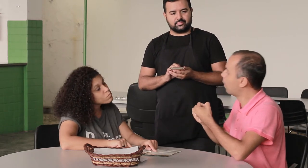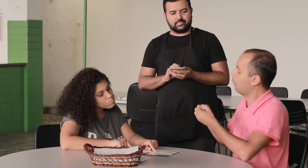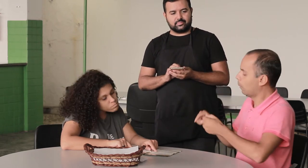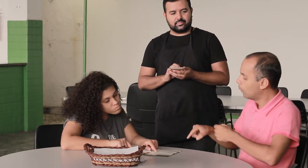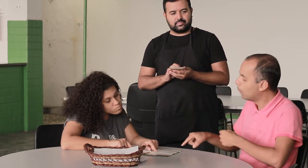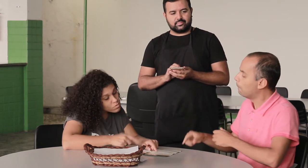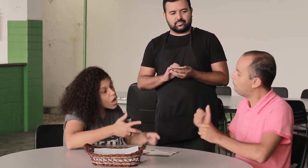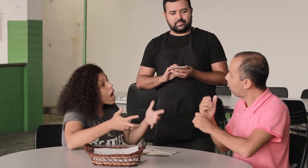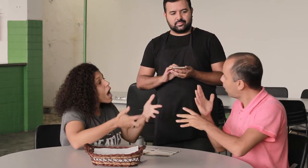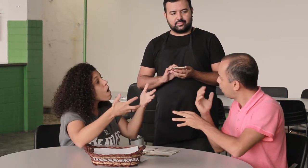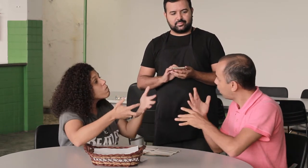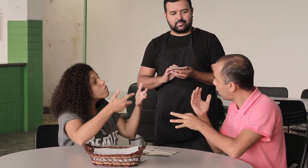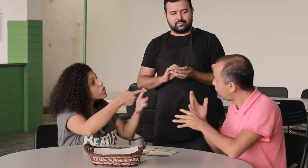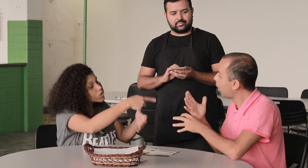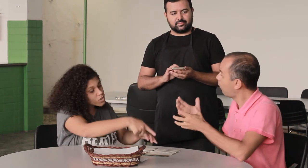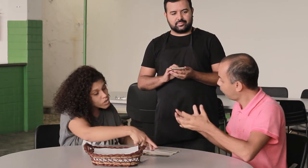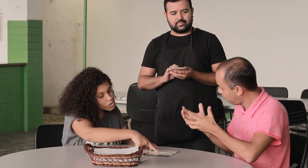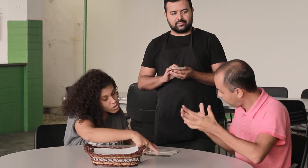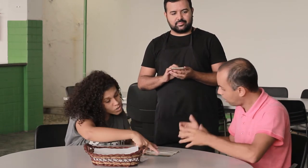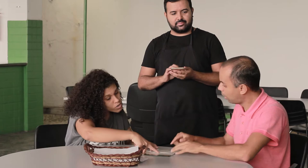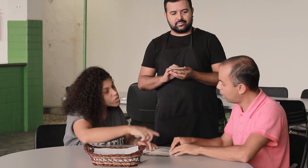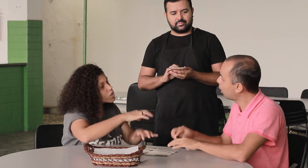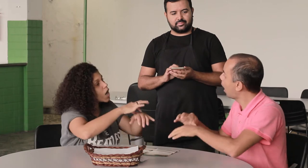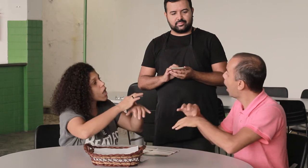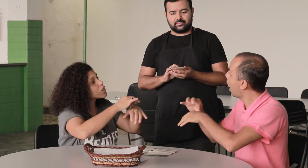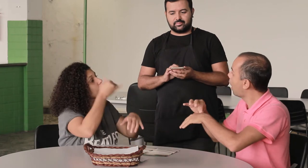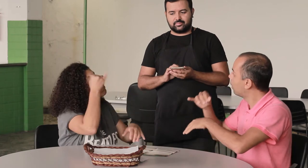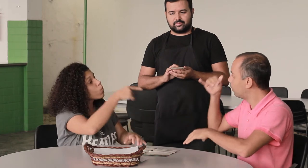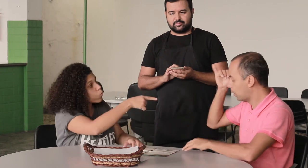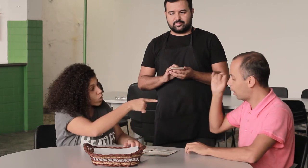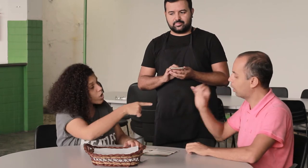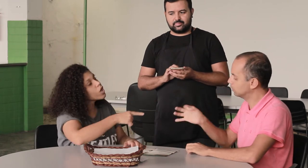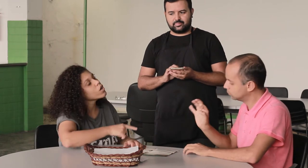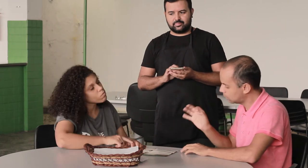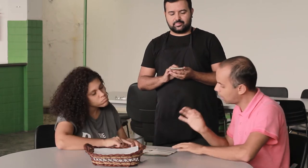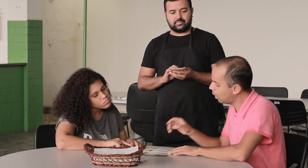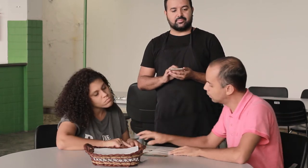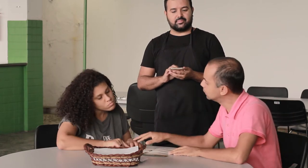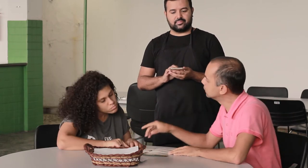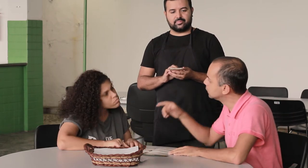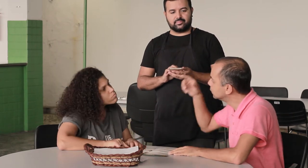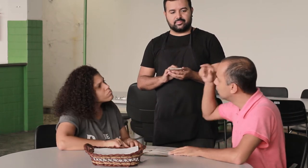batata frita carne de boi, isso mesmo!